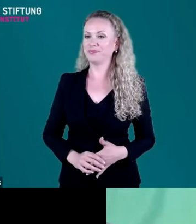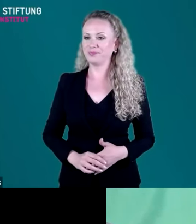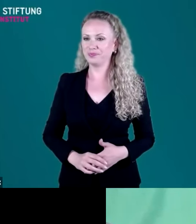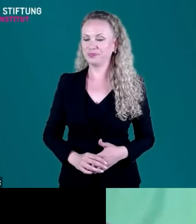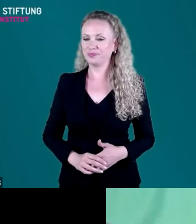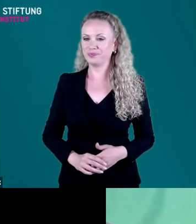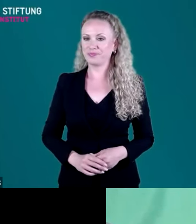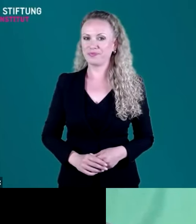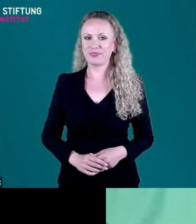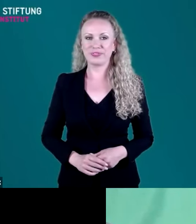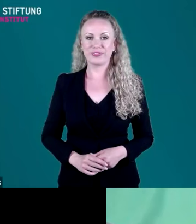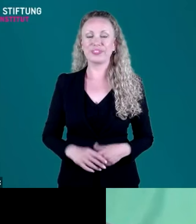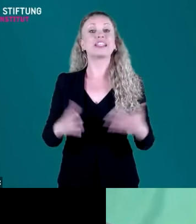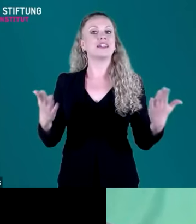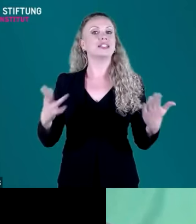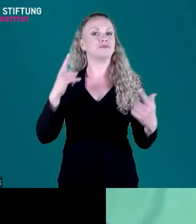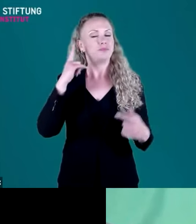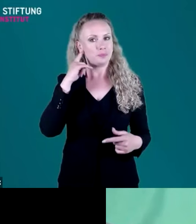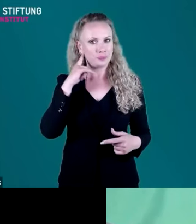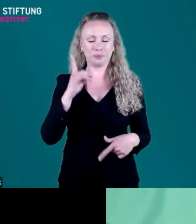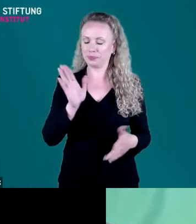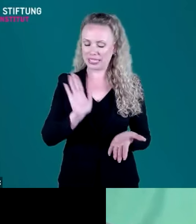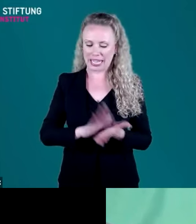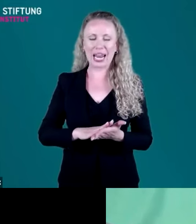Ich höre Sie zumindest – und sehe Sie jetzt auch, ja.